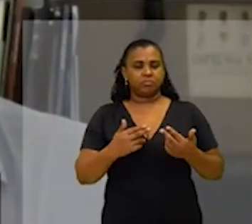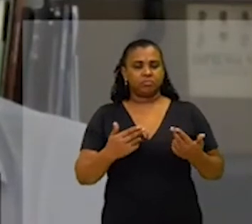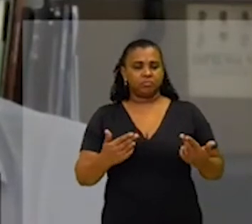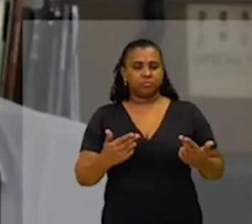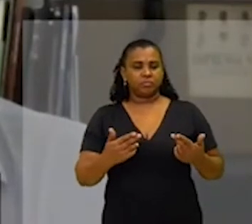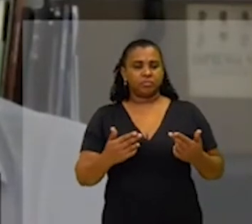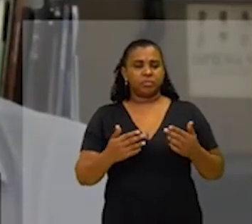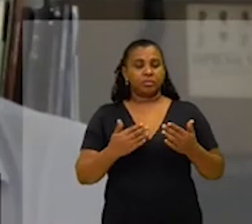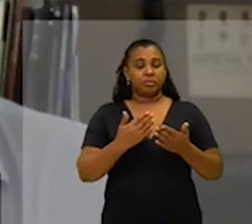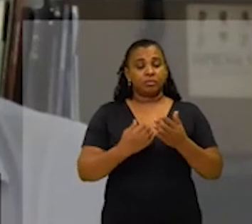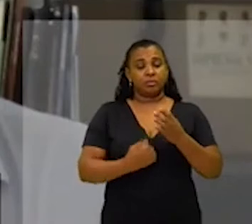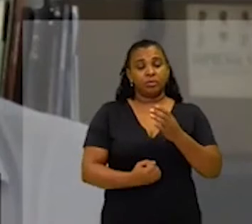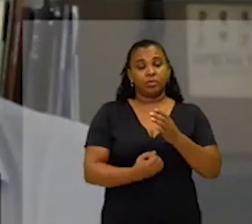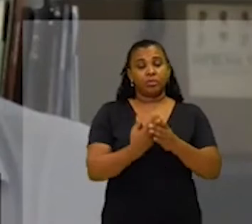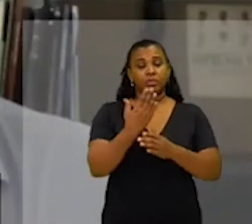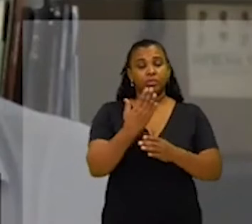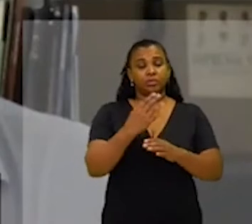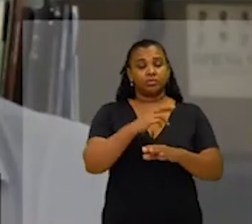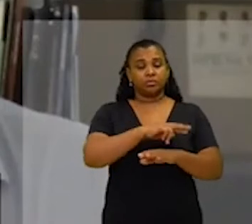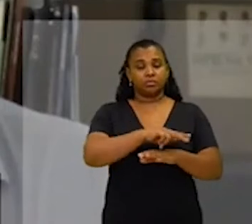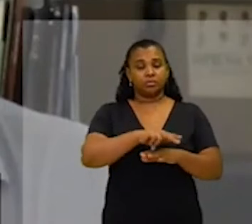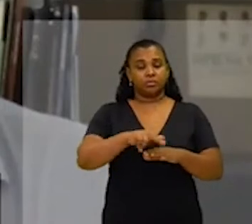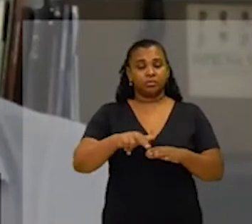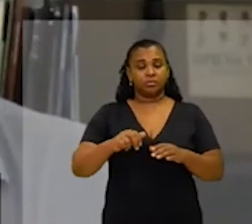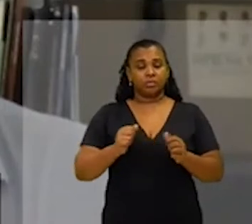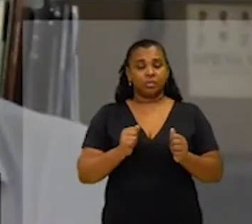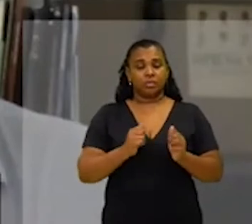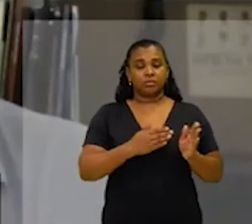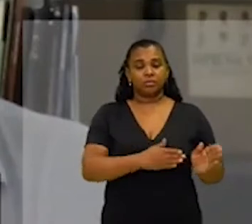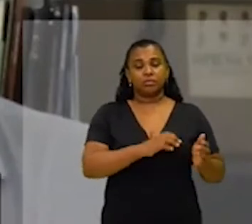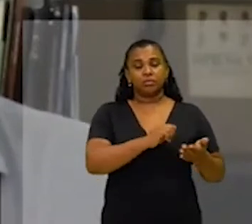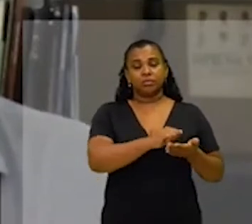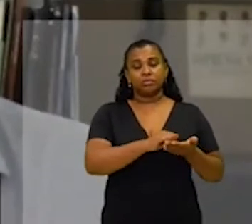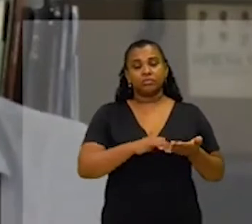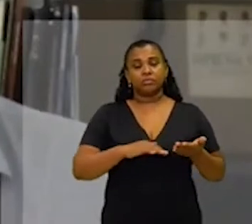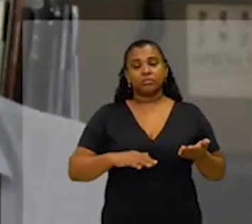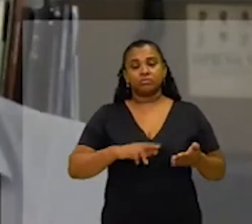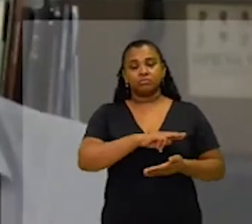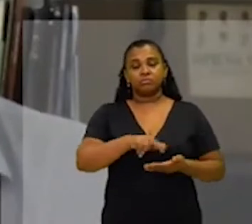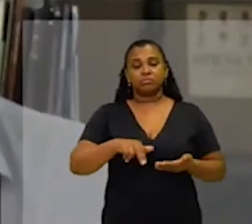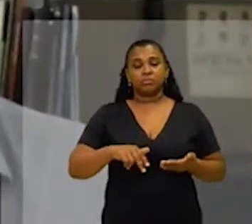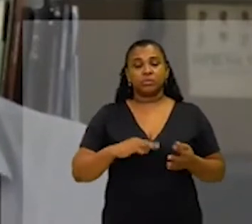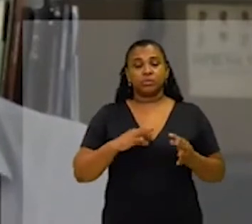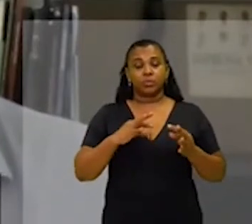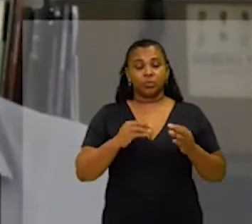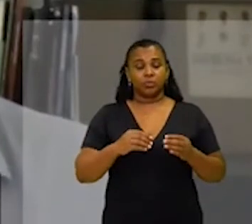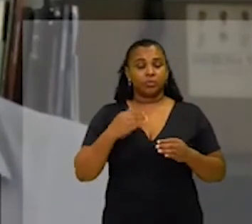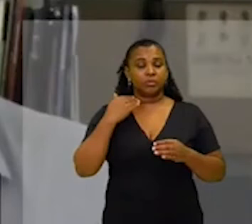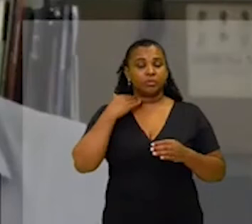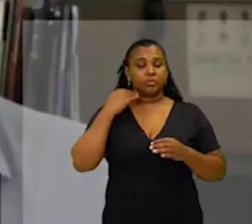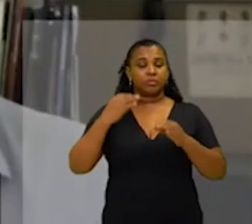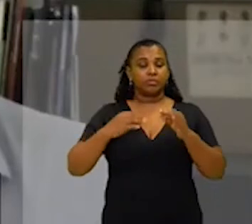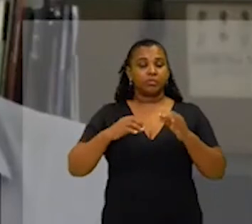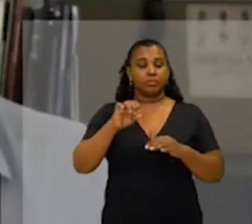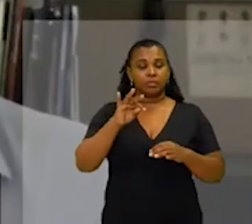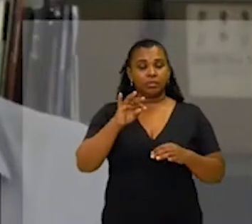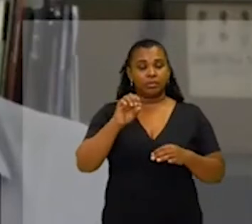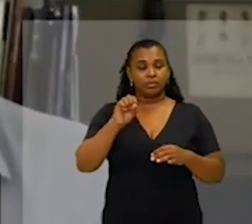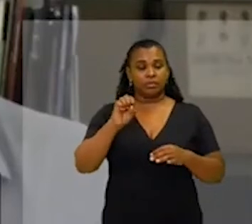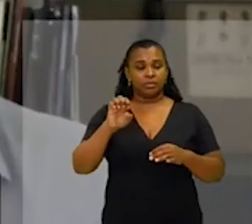construção de muitos integrações muitas atividades do Tribunal Superior Eleitoral sempre coordenada